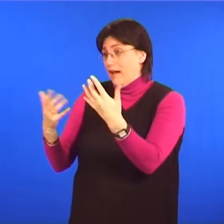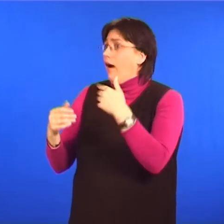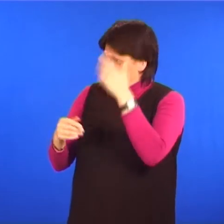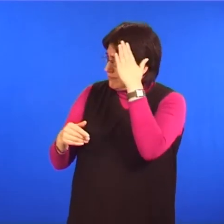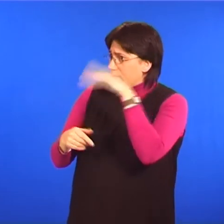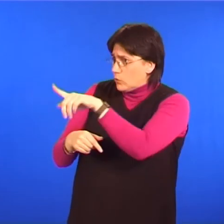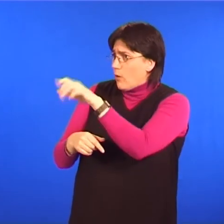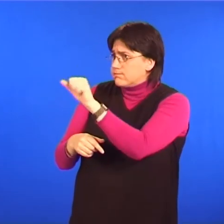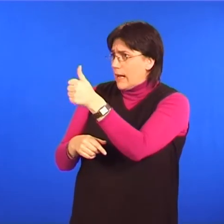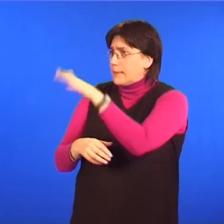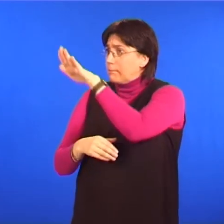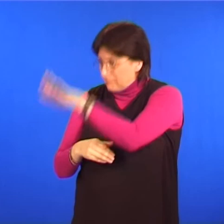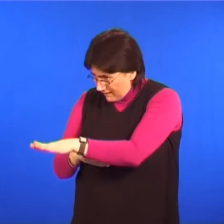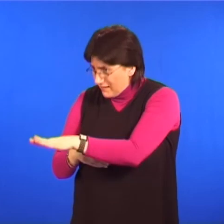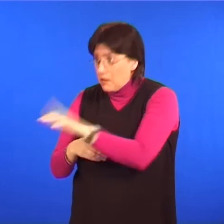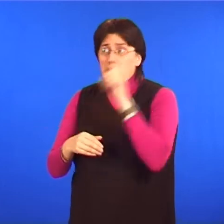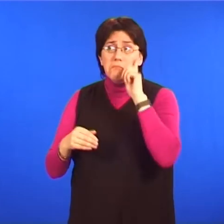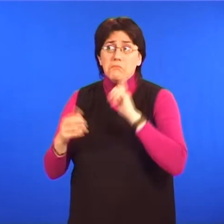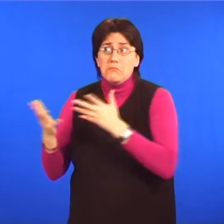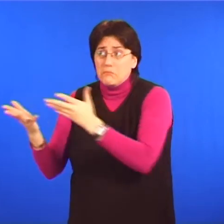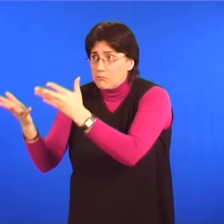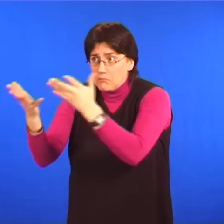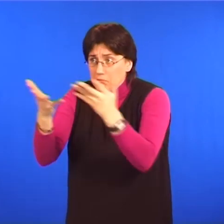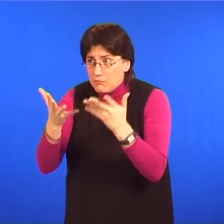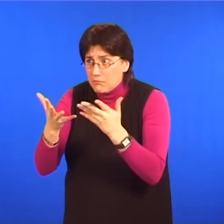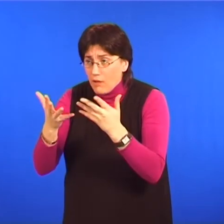eða manstu það nú ekki að þú áttir eitt barn og gast ekki feðrað það?